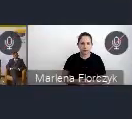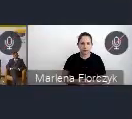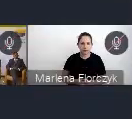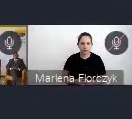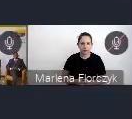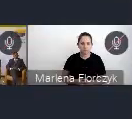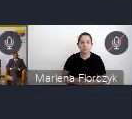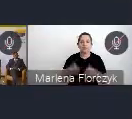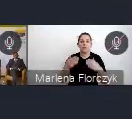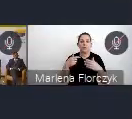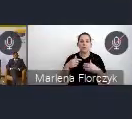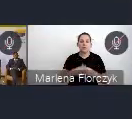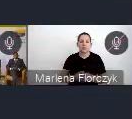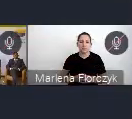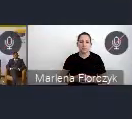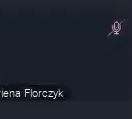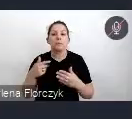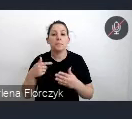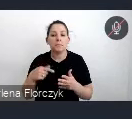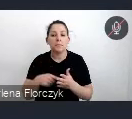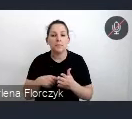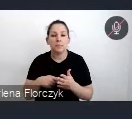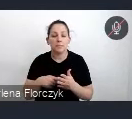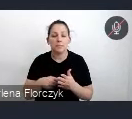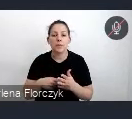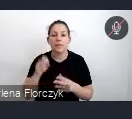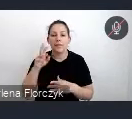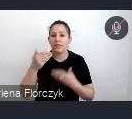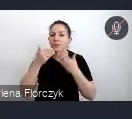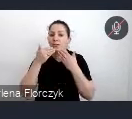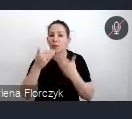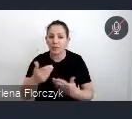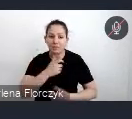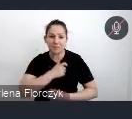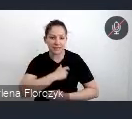Mamy problem techniczny. Tak, dziękujemy serdecznie Wrocławiowi